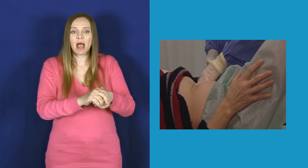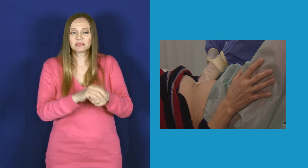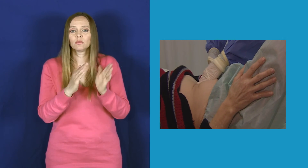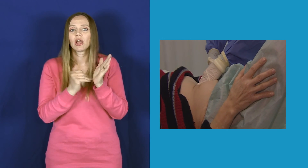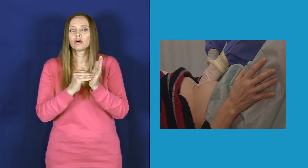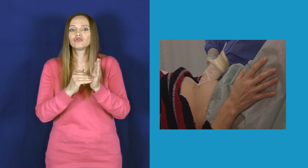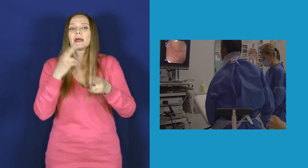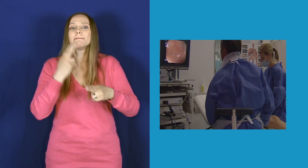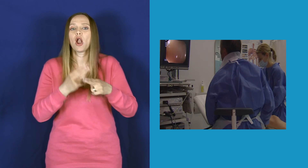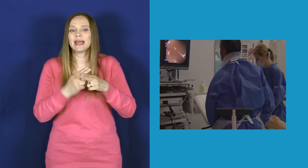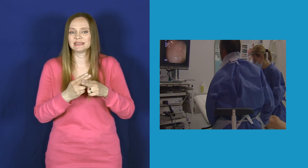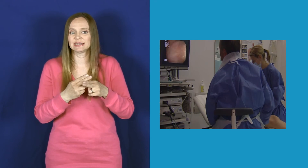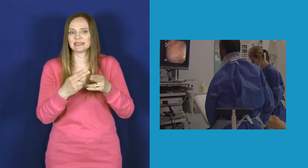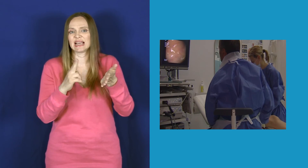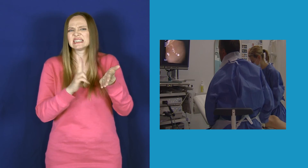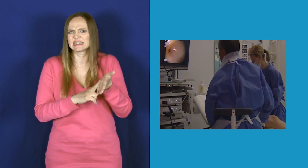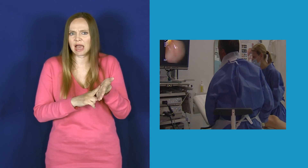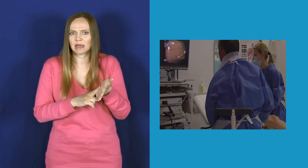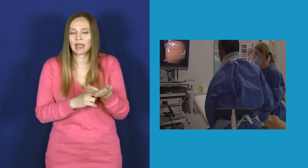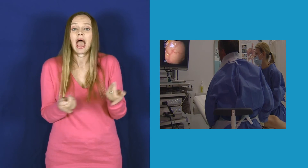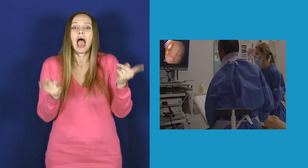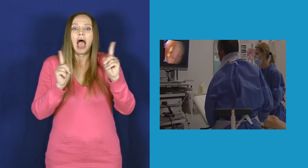ali je odvzel tkivo za nadaljnjo preiskavo.